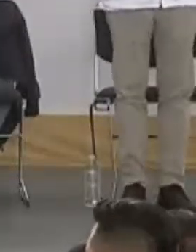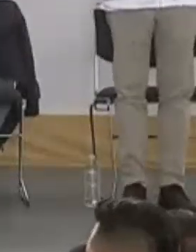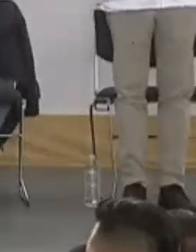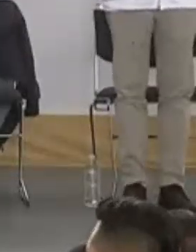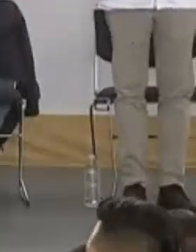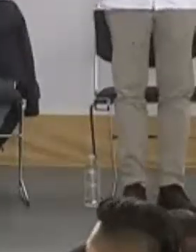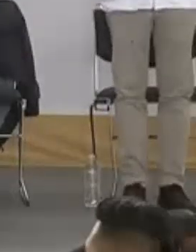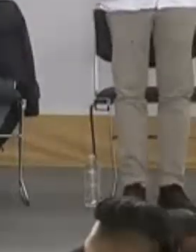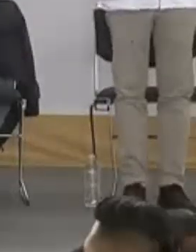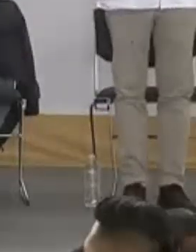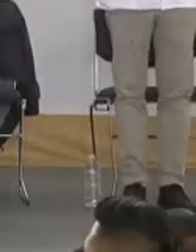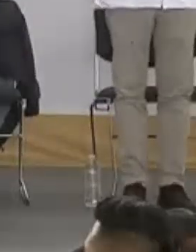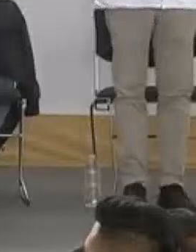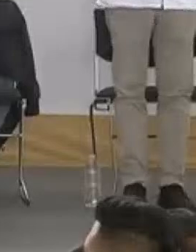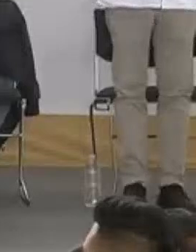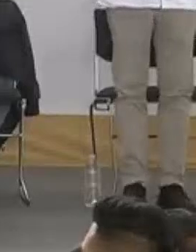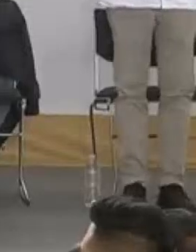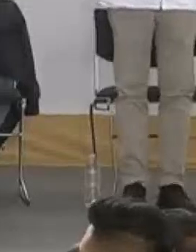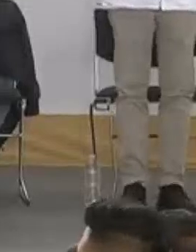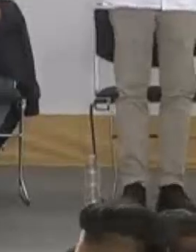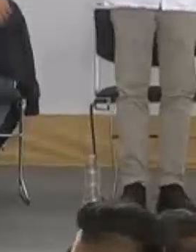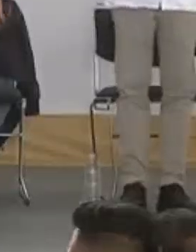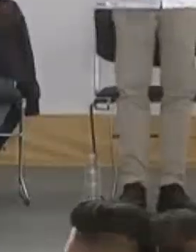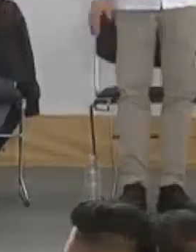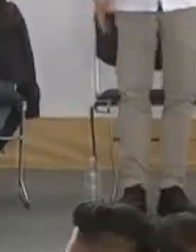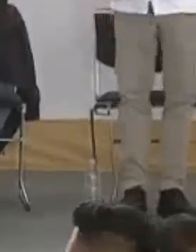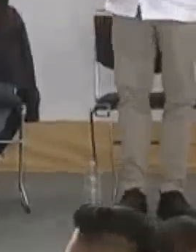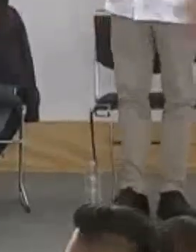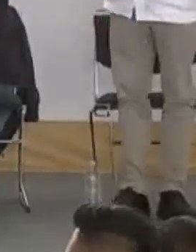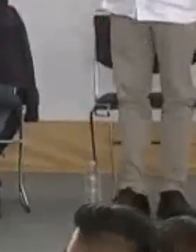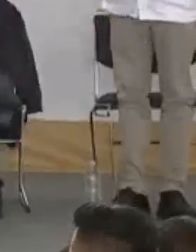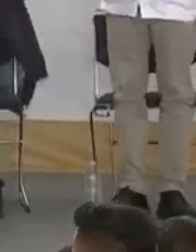De esta manera concluye este evento. Se despide